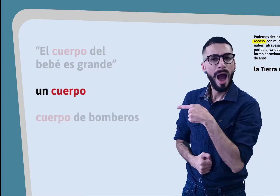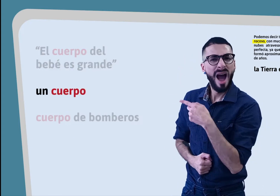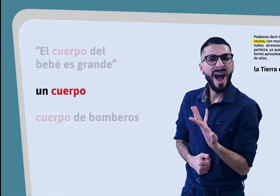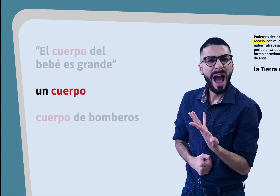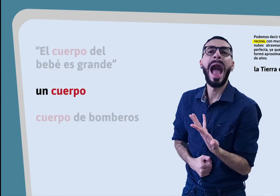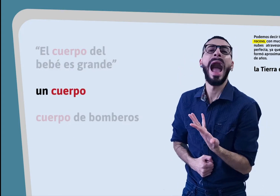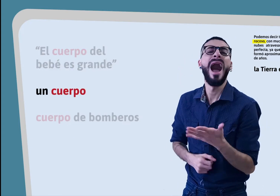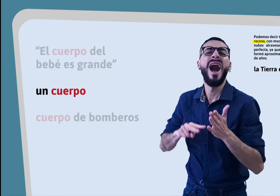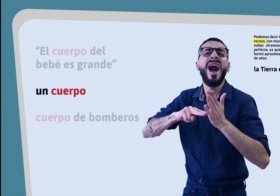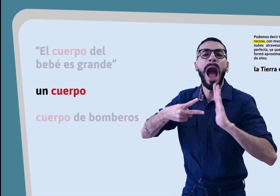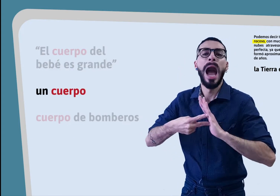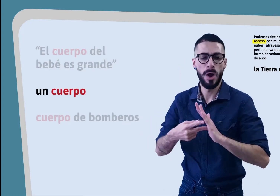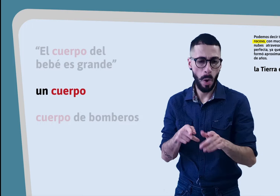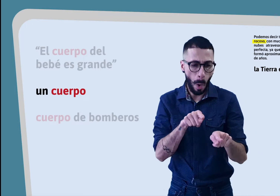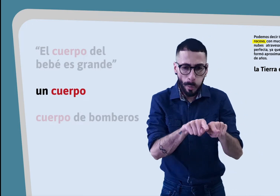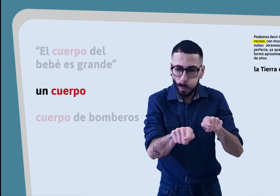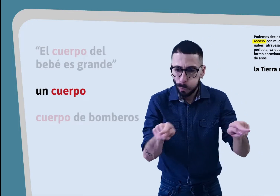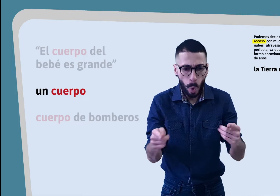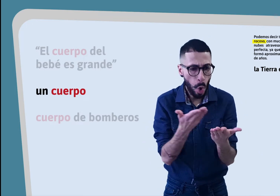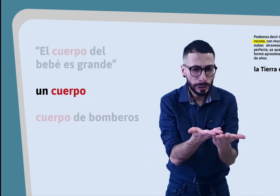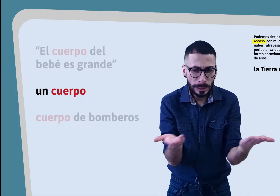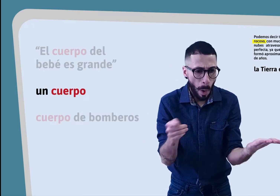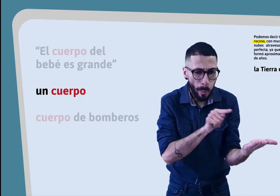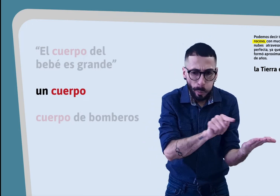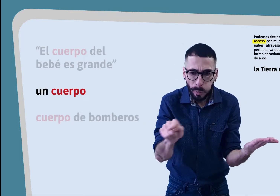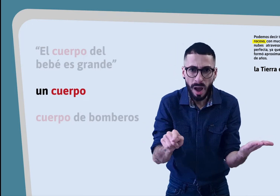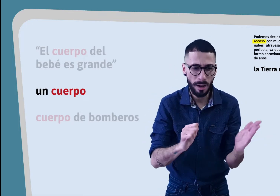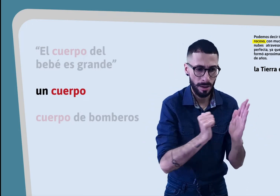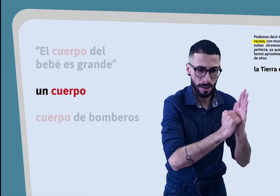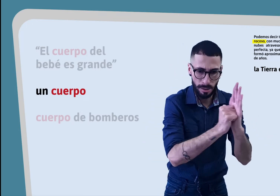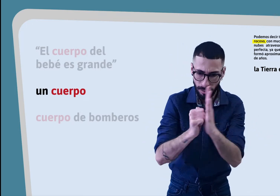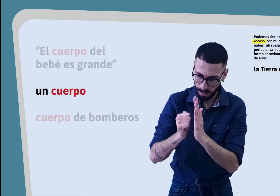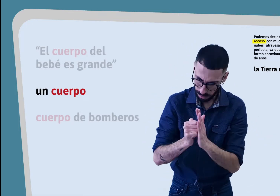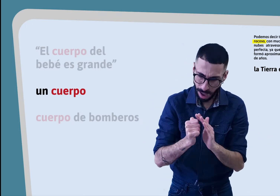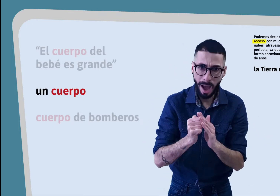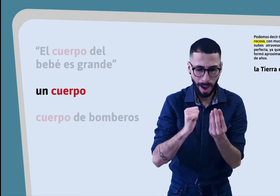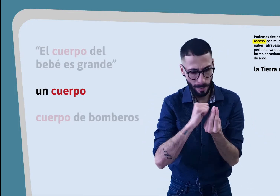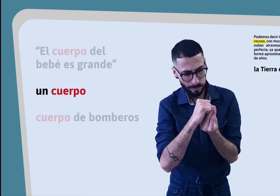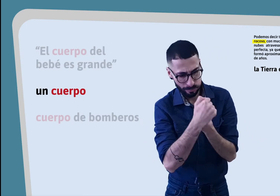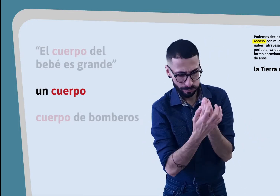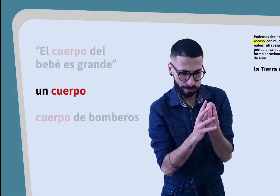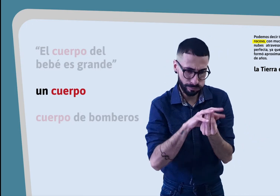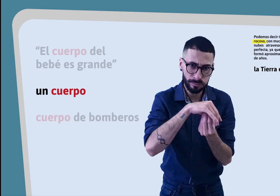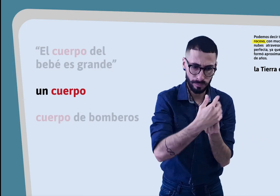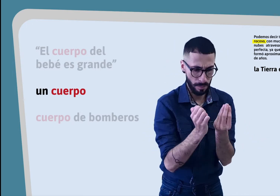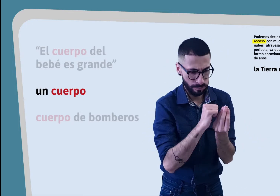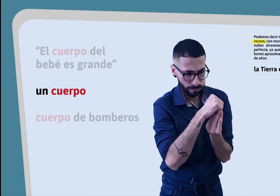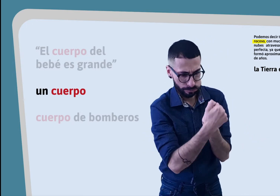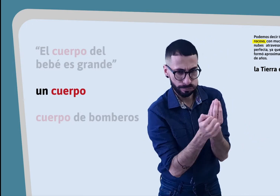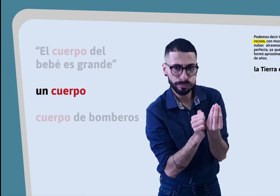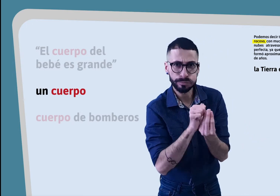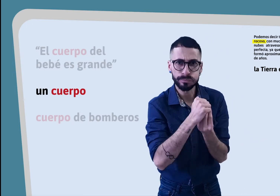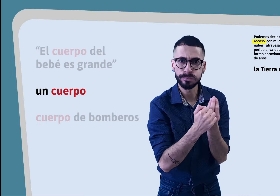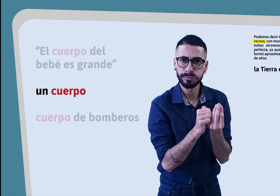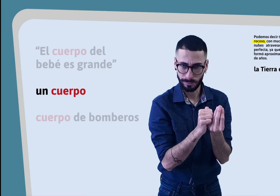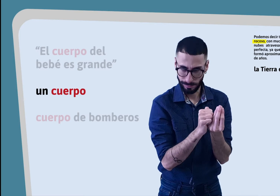Se refiere a las cosas a nuestro alrededor. A la materia, al cuerpo de cualquier materia.